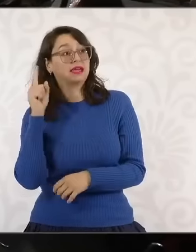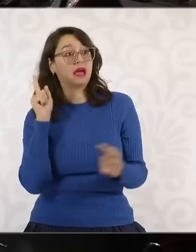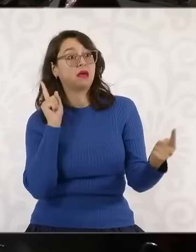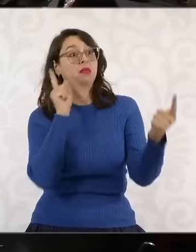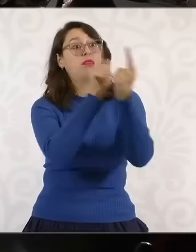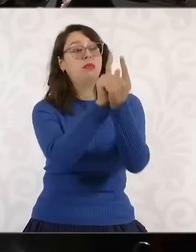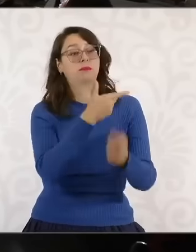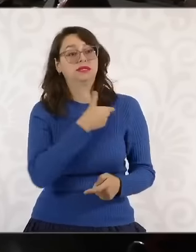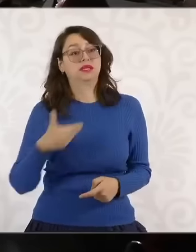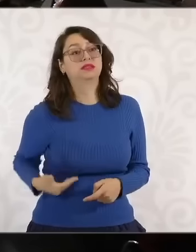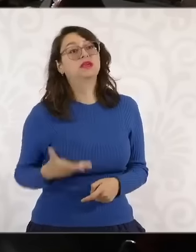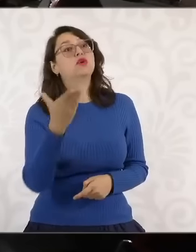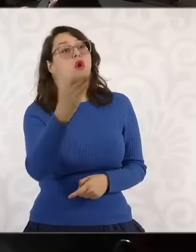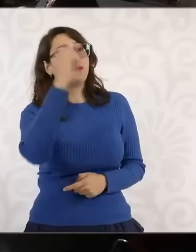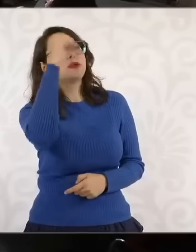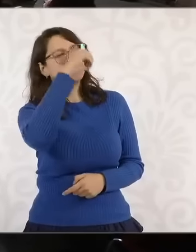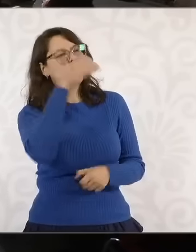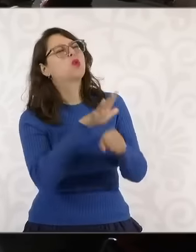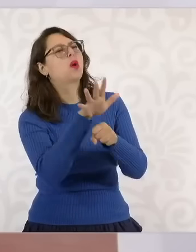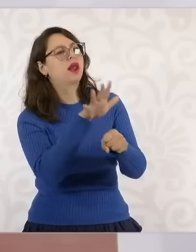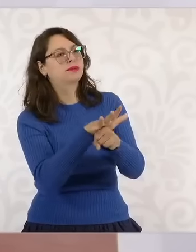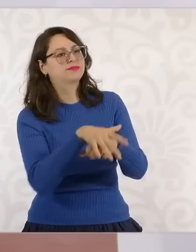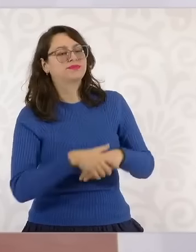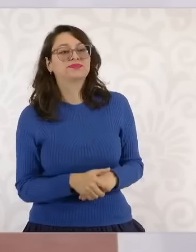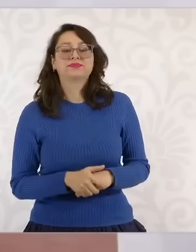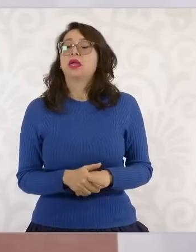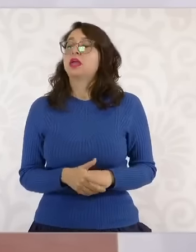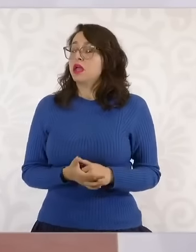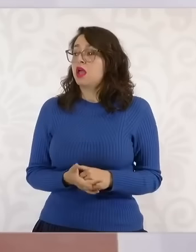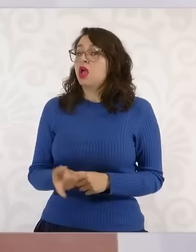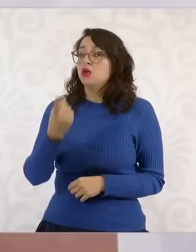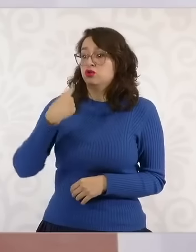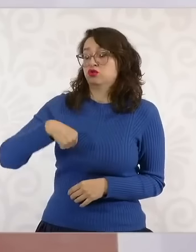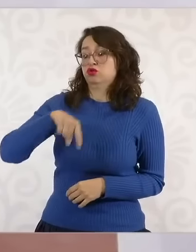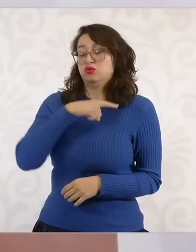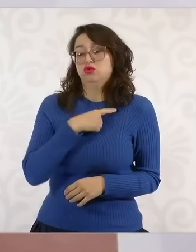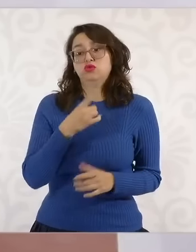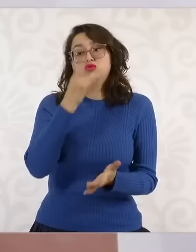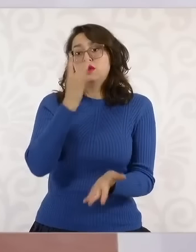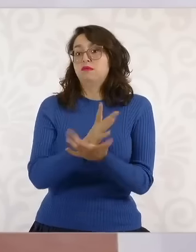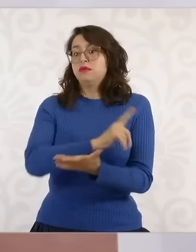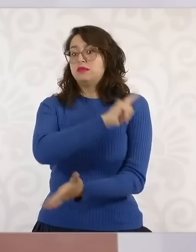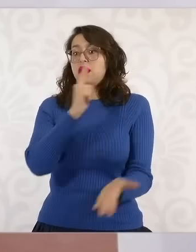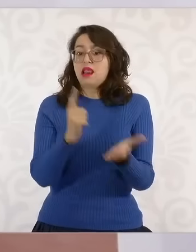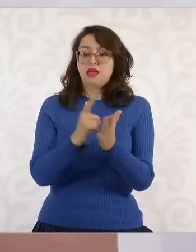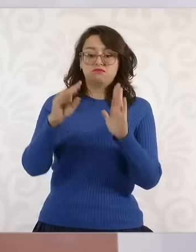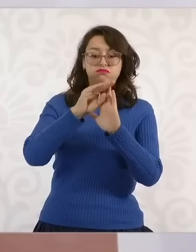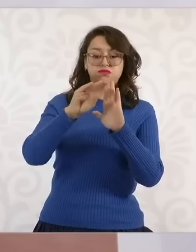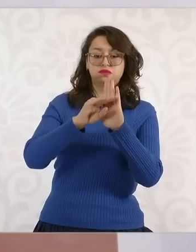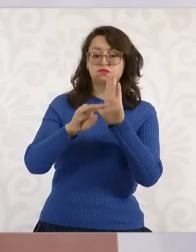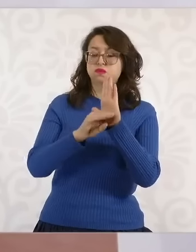derecho de acuerdo al código fiscal y de acuerdo a las resoluciones de los tribunales. En el momento